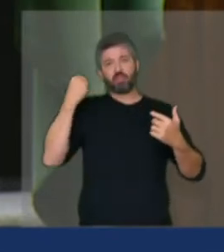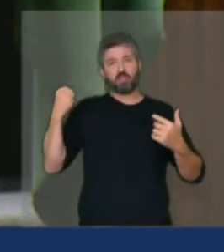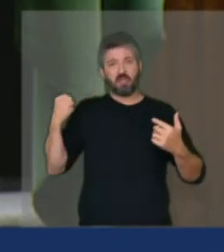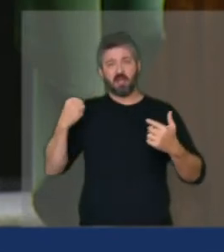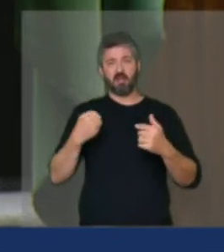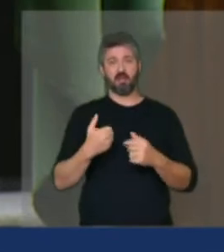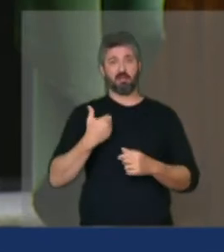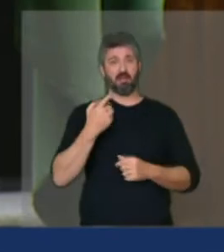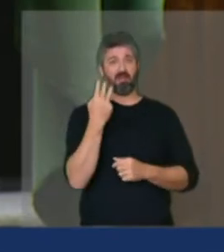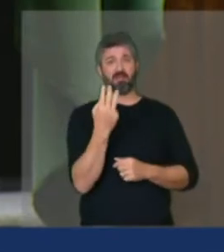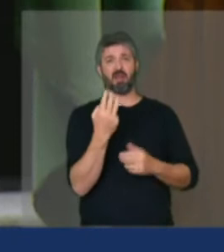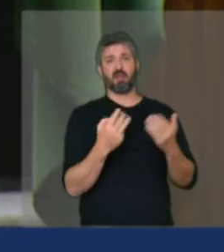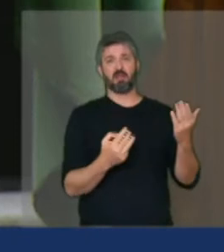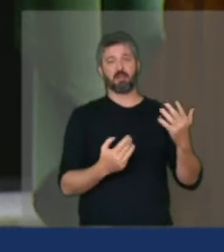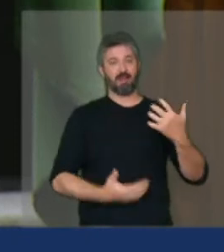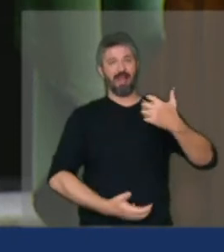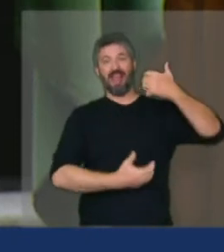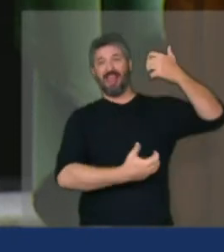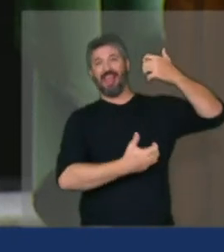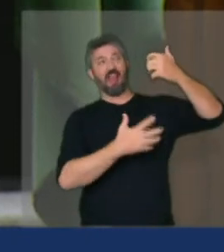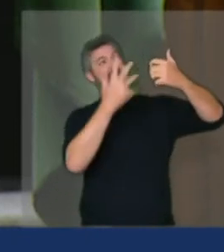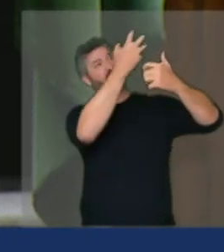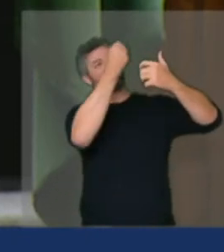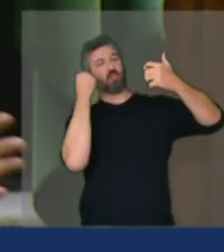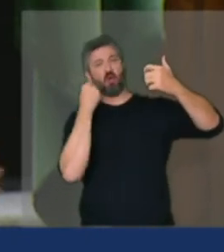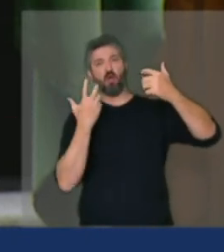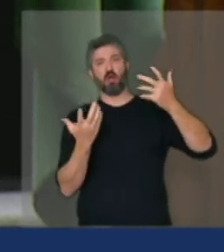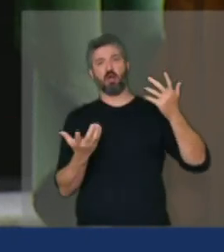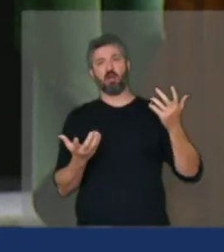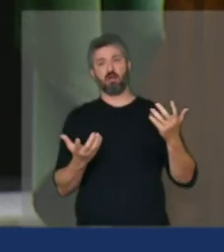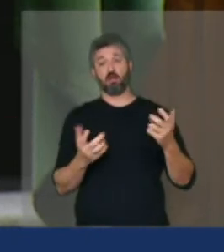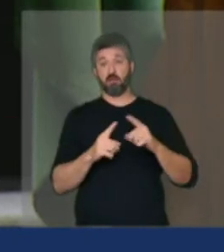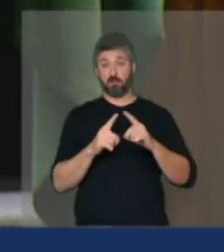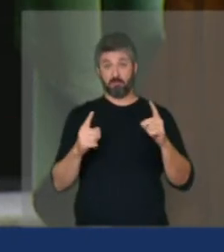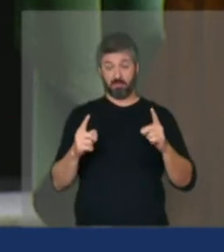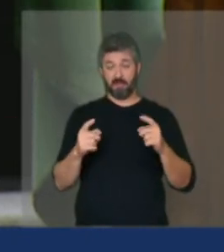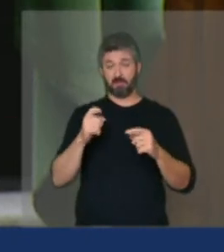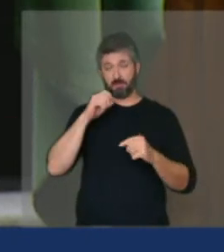QUANDO ELE COLOCOU NO COLO DURANTE O EVENTO. MAS RECENTEMENTE EU DISSE A MIM